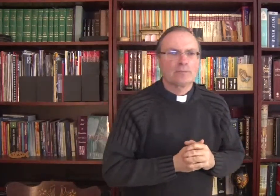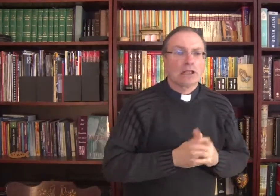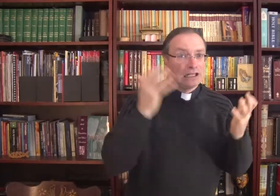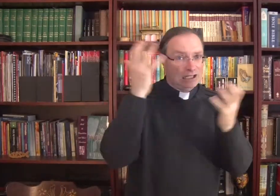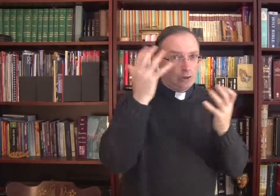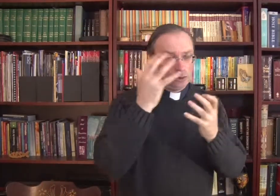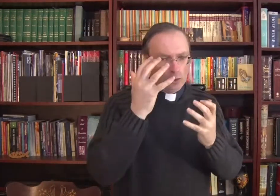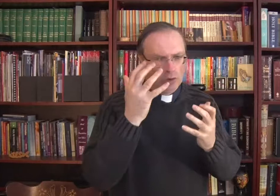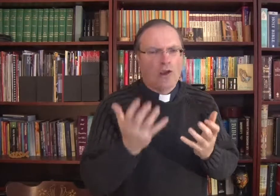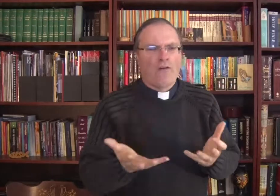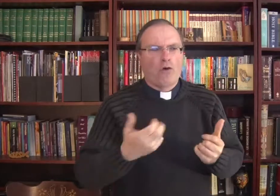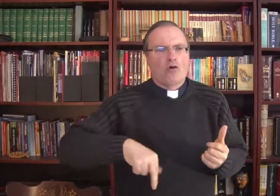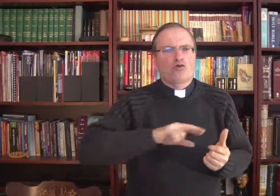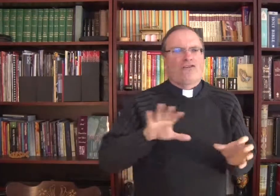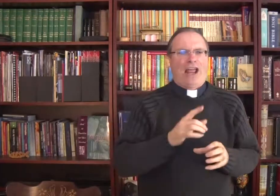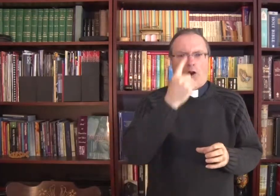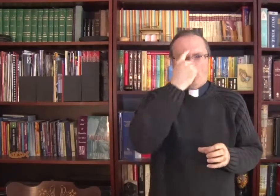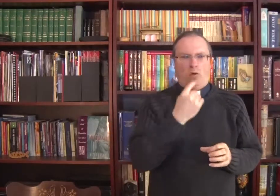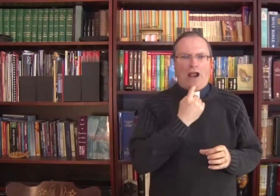L’inquiétude veut nous faire croire